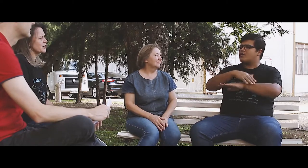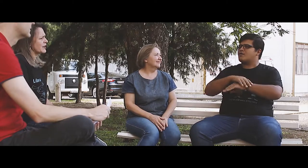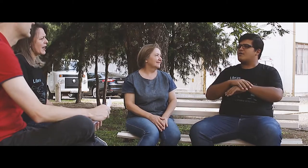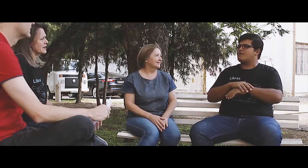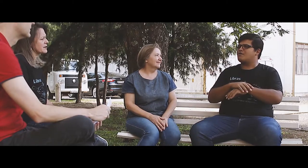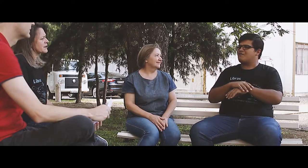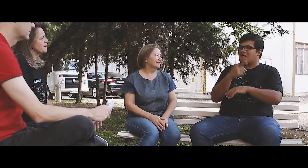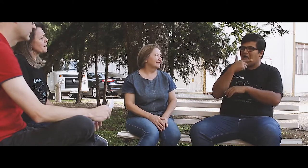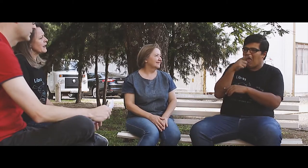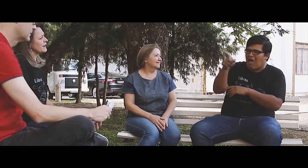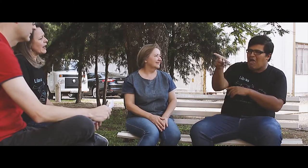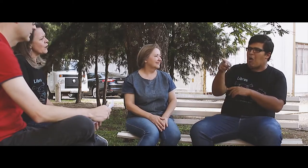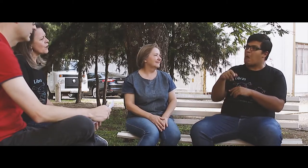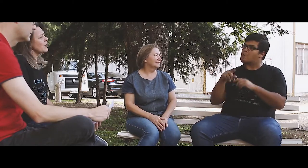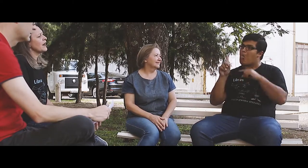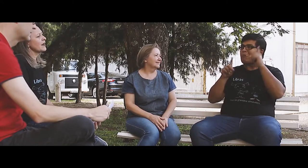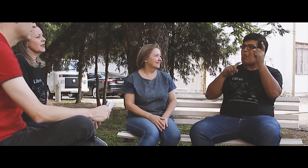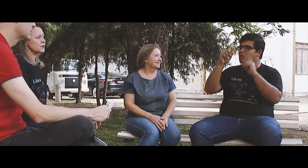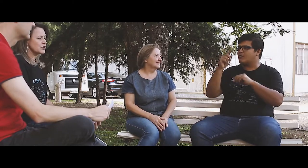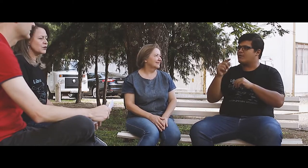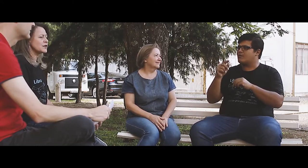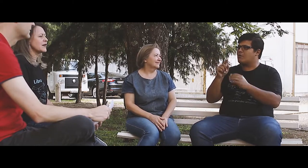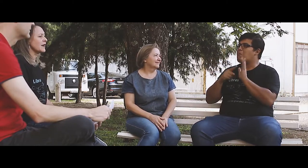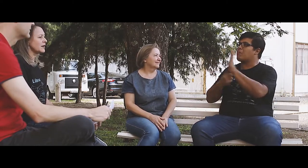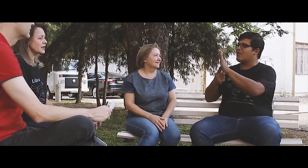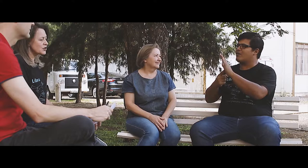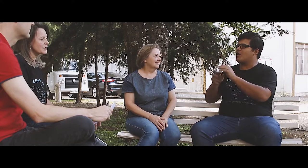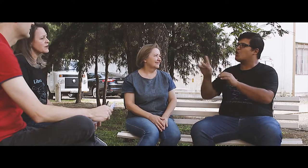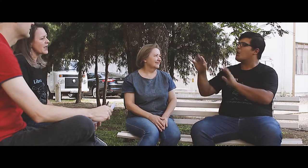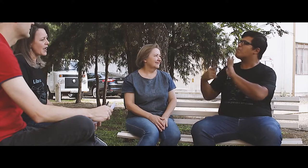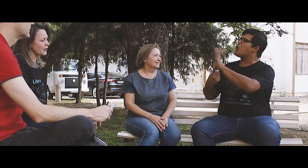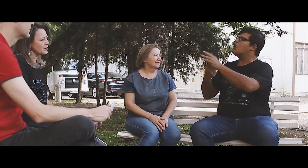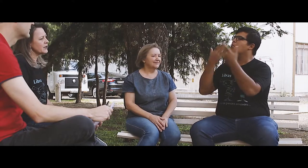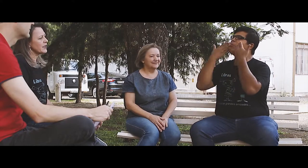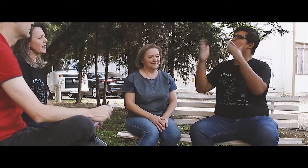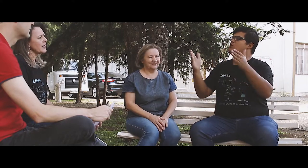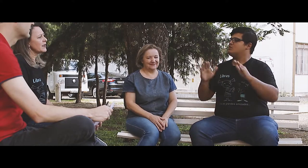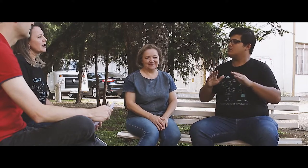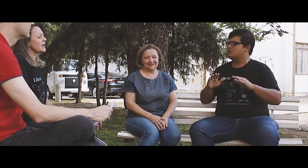atividades. Na rua as pessoas ainda tiram um sarro e